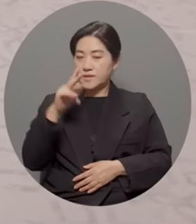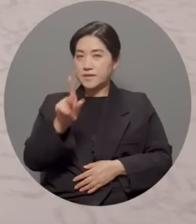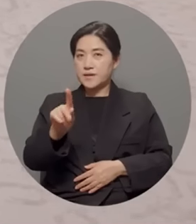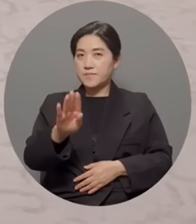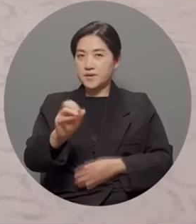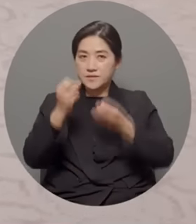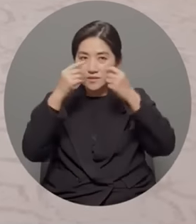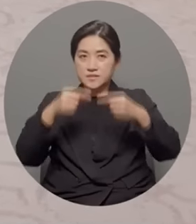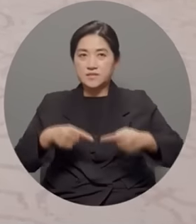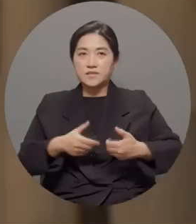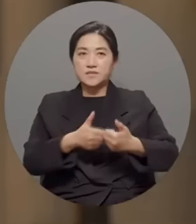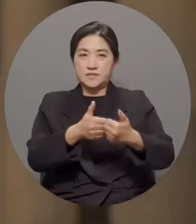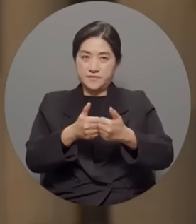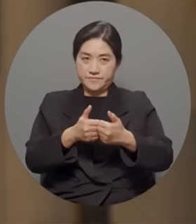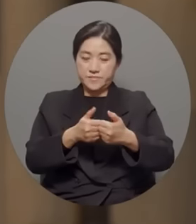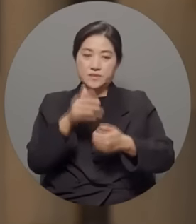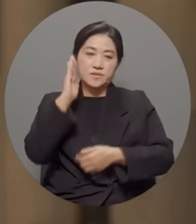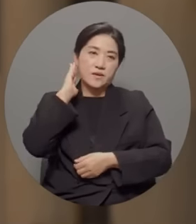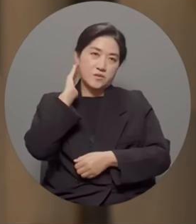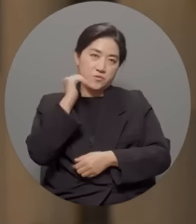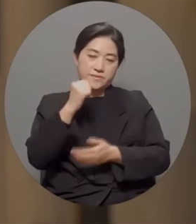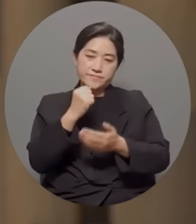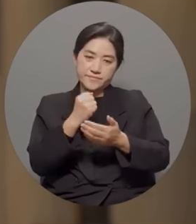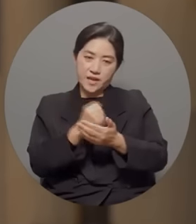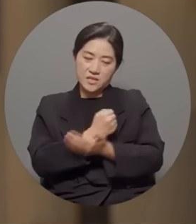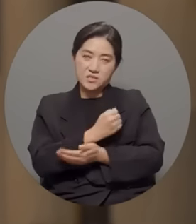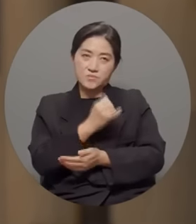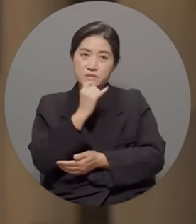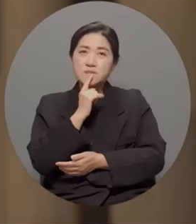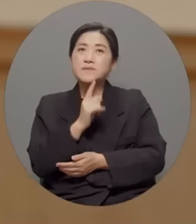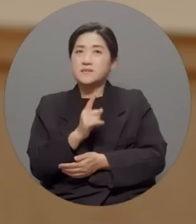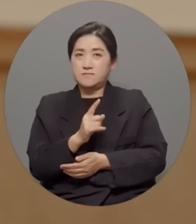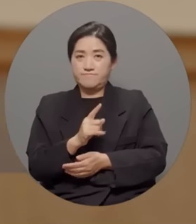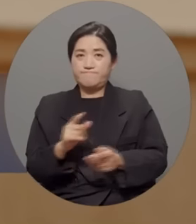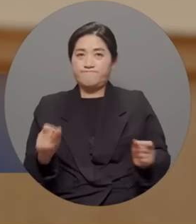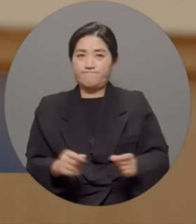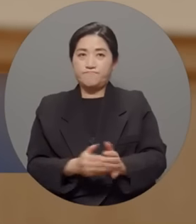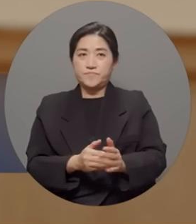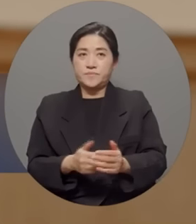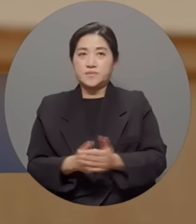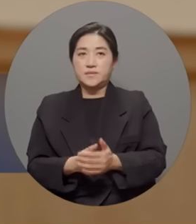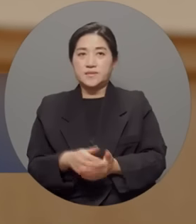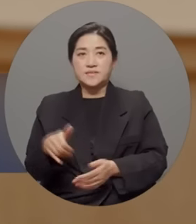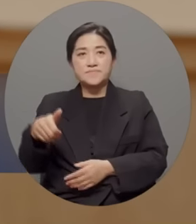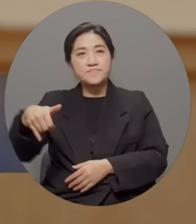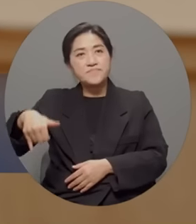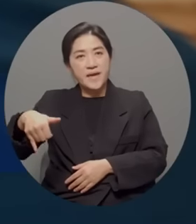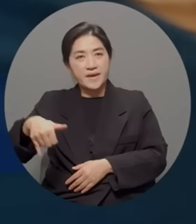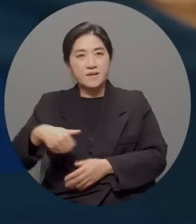(기자) 지난주 KBS 신년 대담에서 대통령은 아쉬운 점이 있다고 정리했습니다.